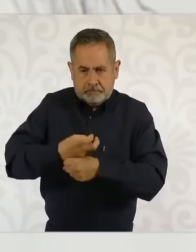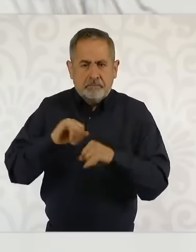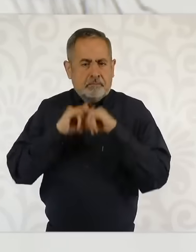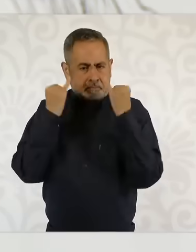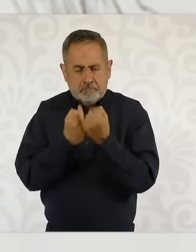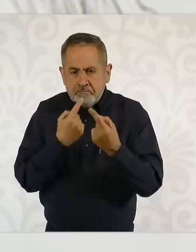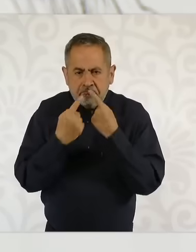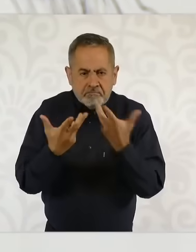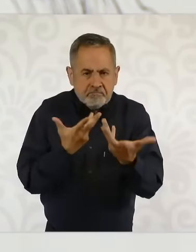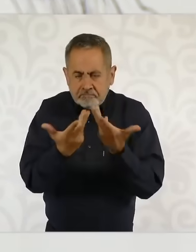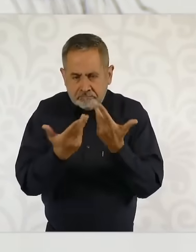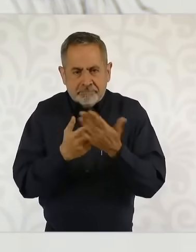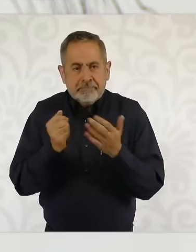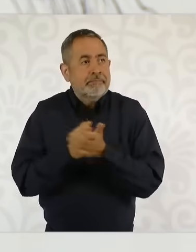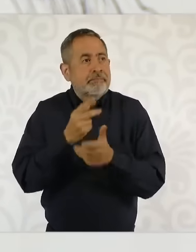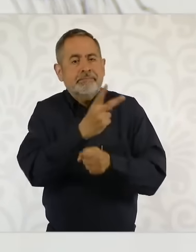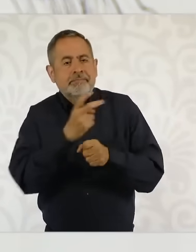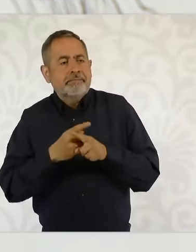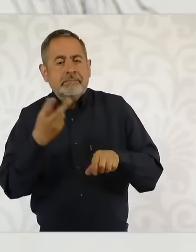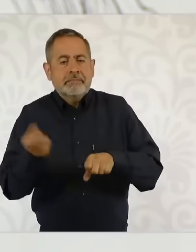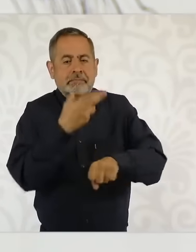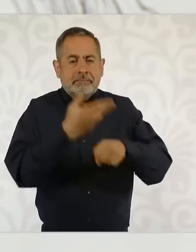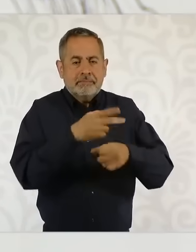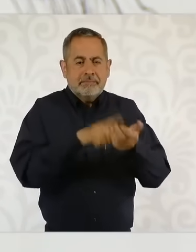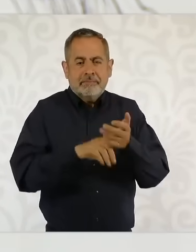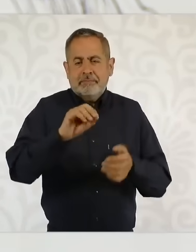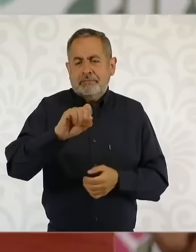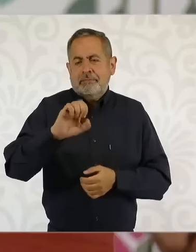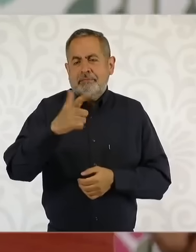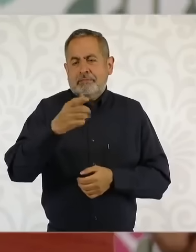donde pueda venir a México el secretario del Departamento de Estado Entonces hablamos de